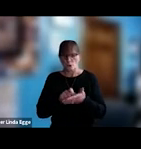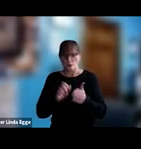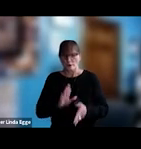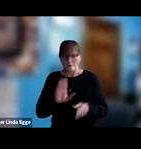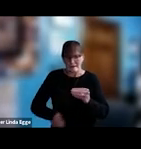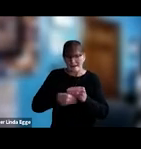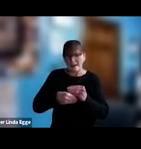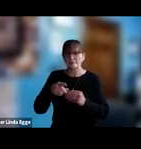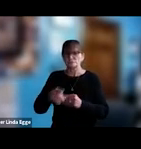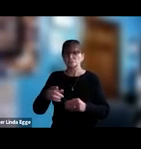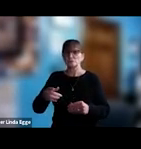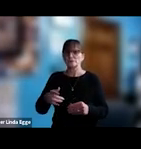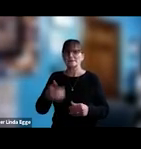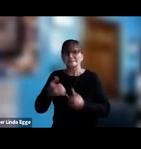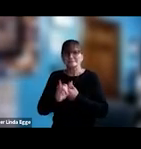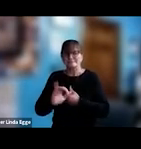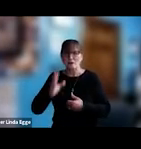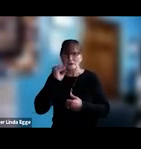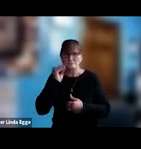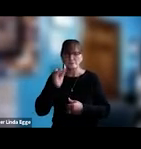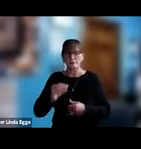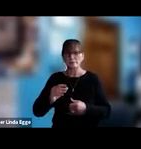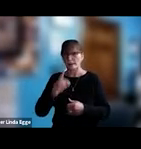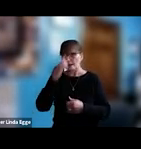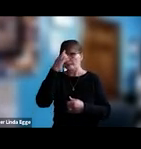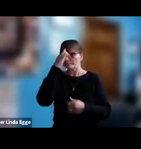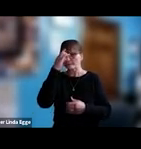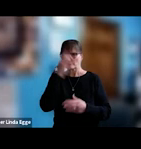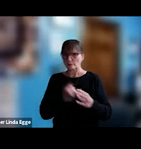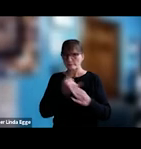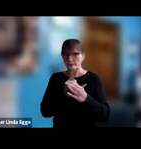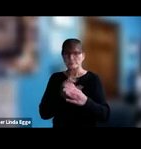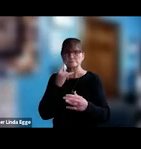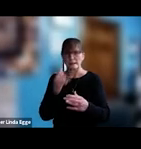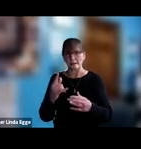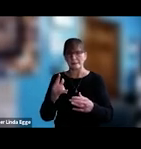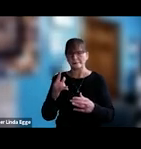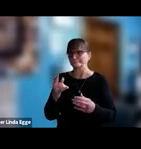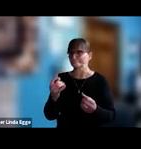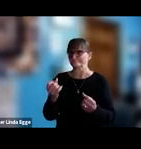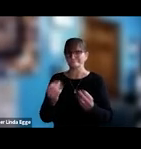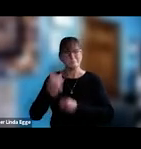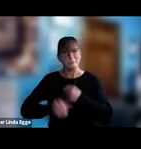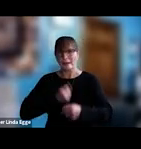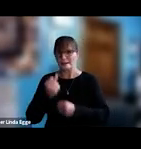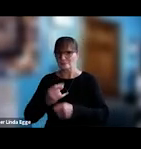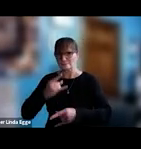"Todavía experimenta deficiencias mentales que parecen ser daños neurológicos a largo plazo de décadas de trastorno por consumo de alcohol y trastorno por metanfetamina".